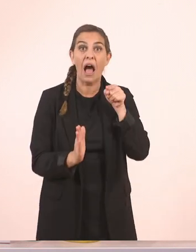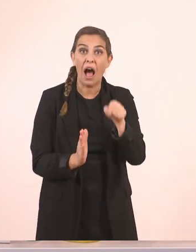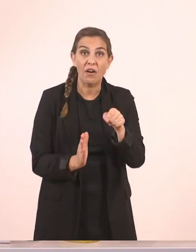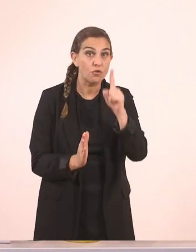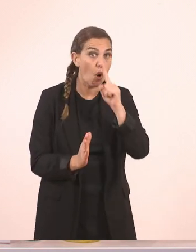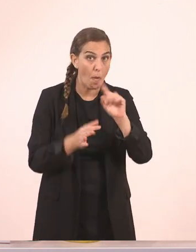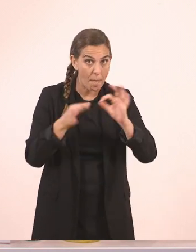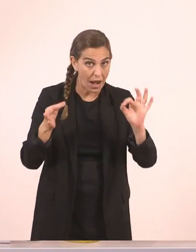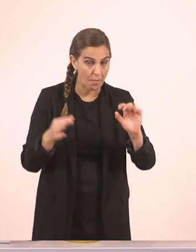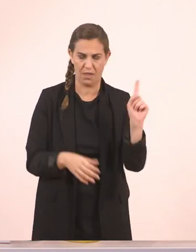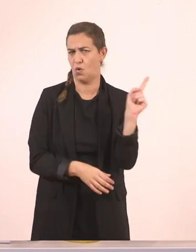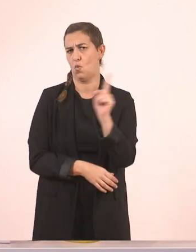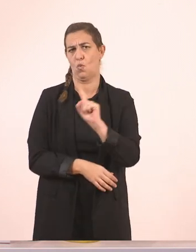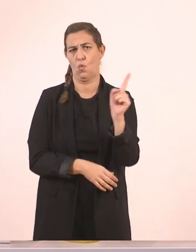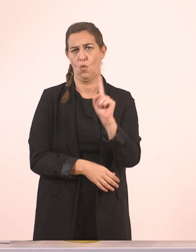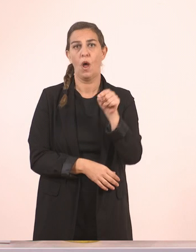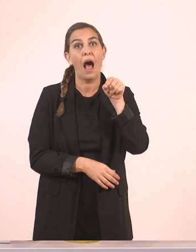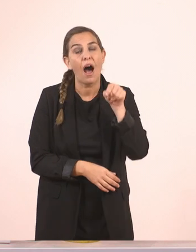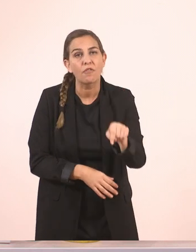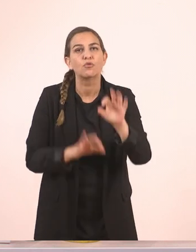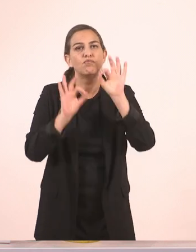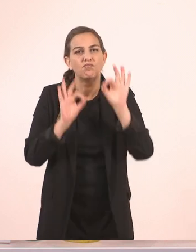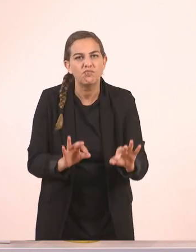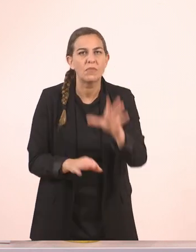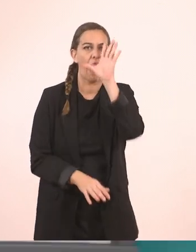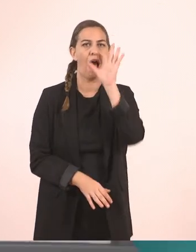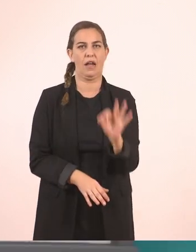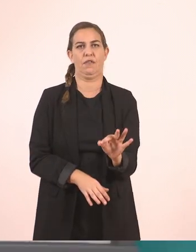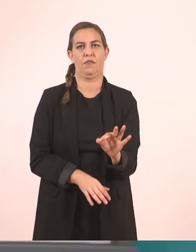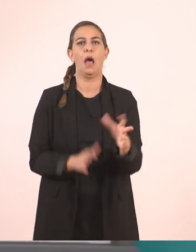Δεν είναι δηλαδή όπως στην Ιστορία, που κάνουμε τη Μυθολογία κι είναι μύθος,